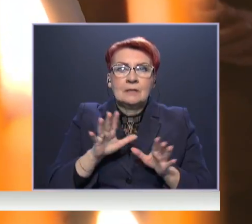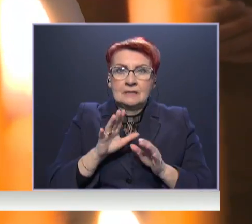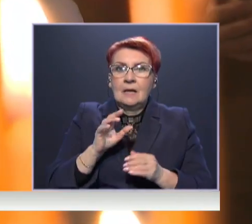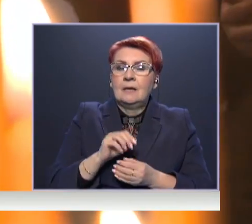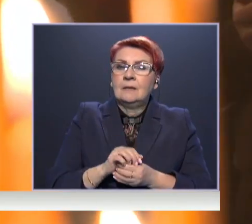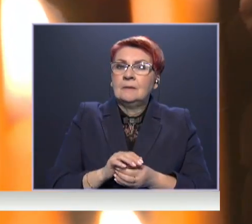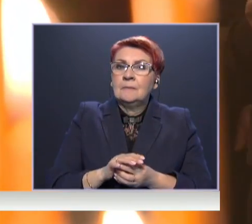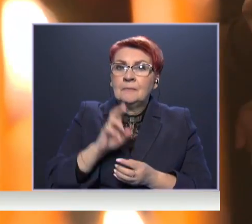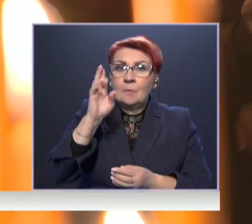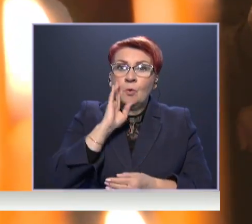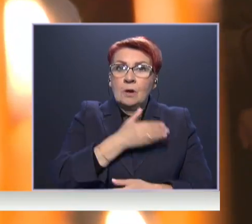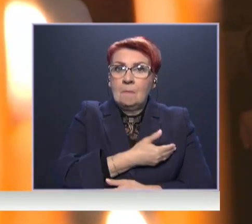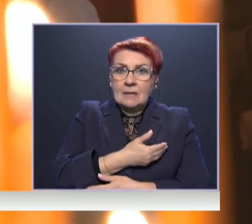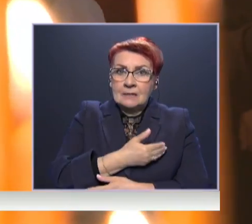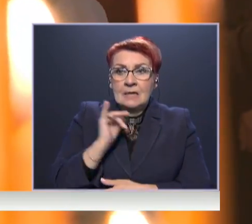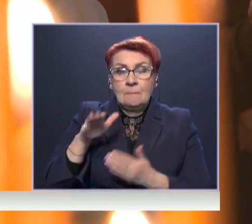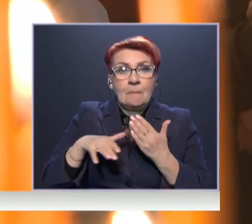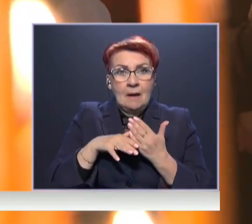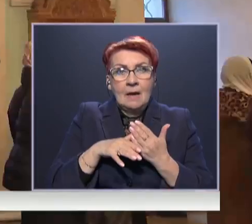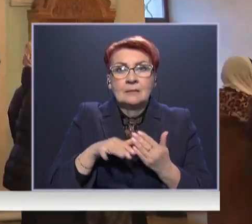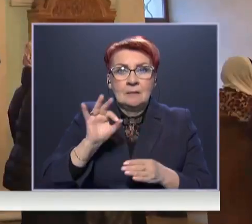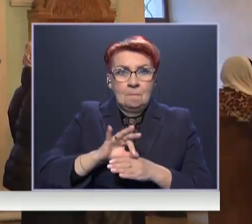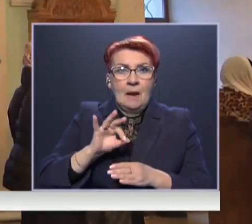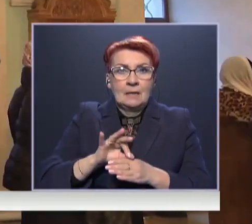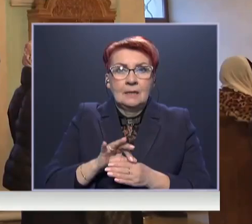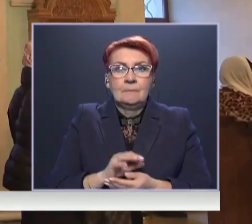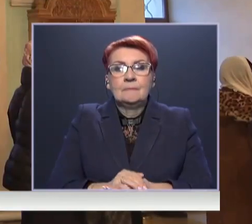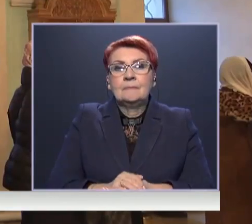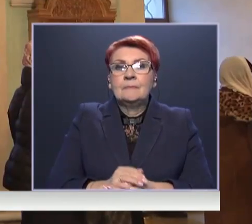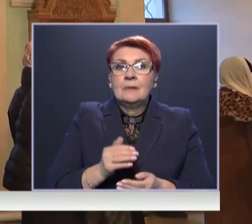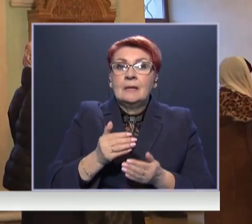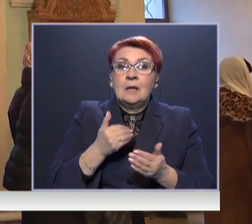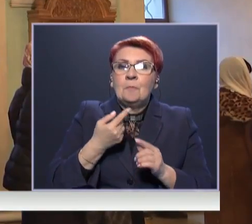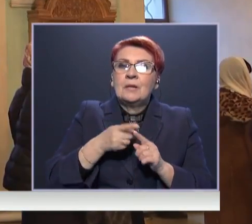страдающим припадками многочисленные исцеления по молитвам перед этой Казанской иконой совершались